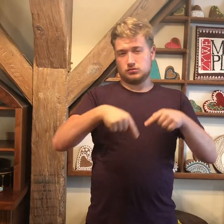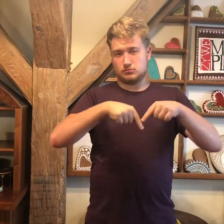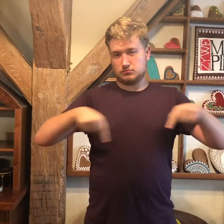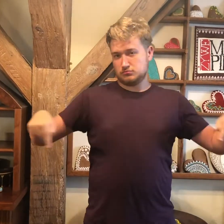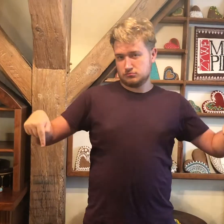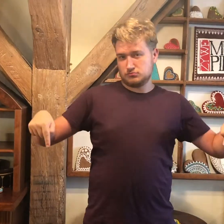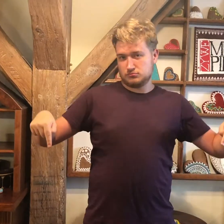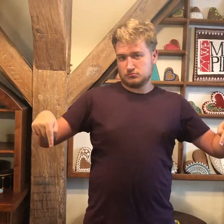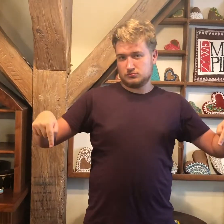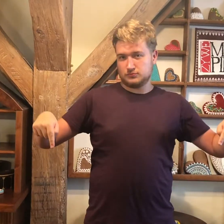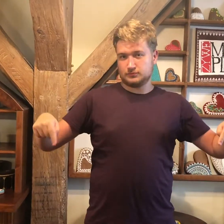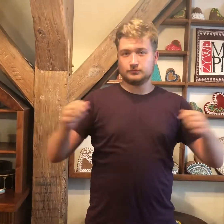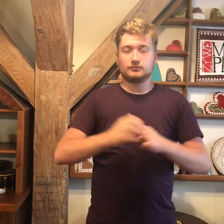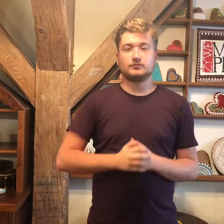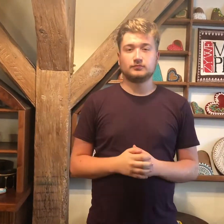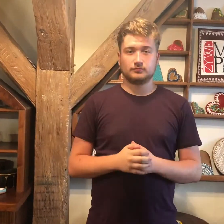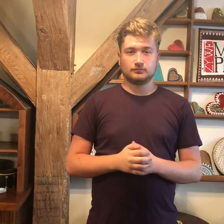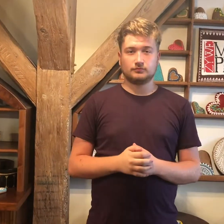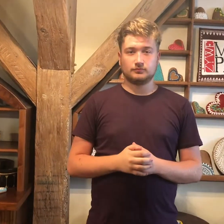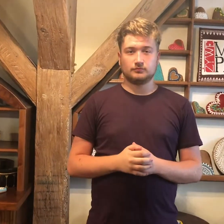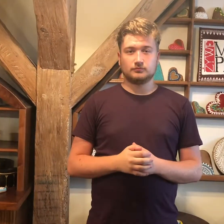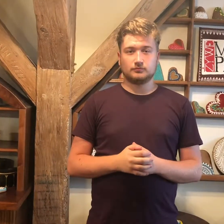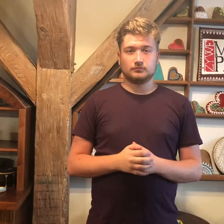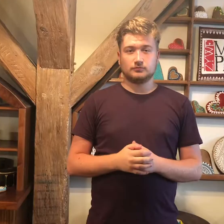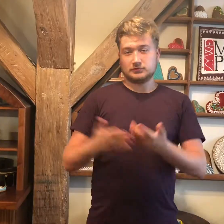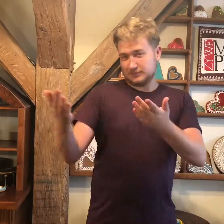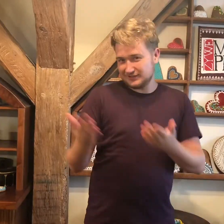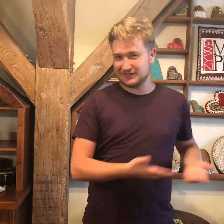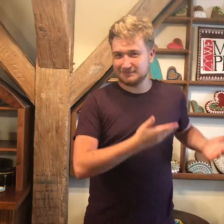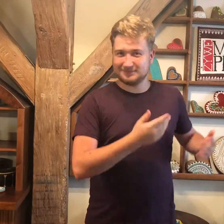www.muzeumpiernika.pl Zapraszamy!